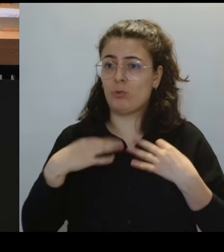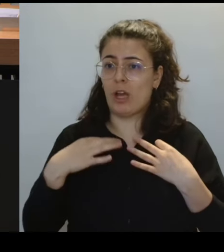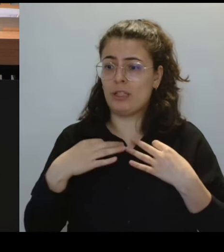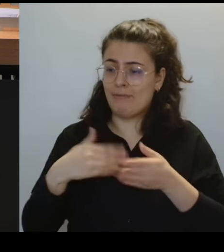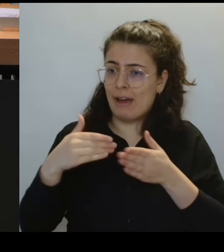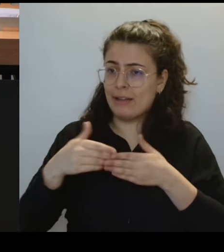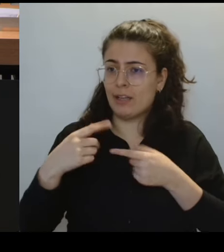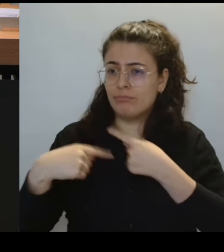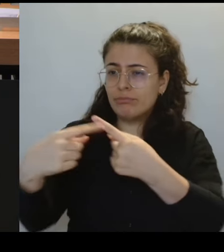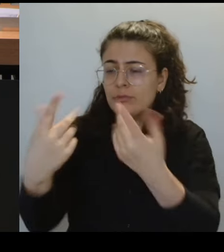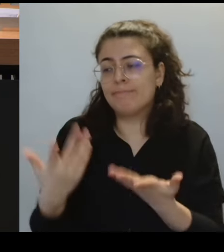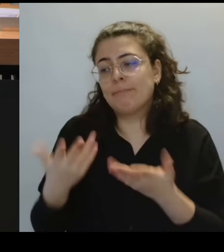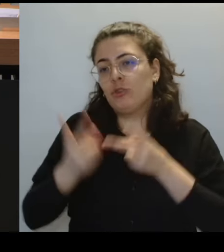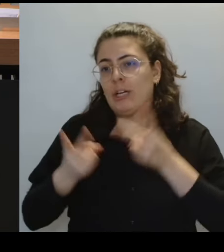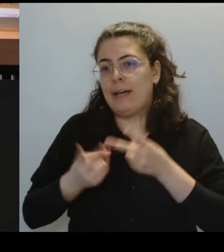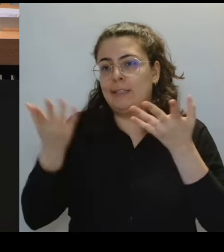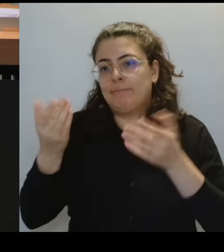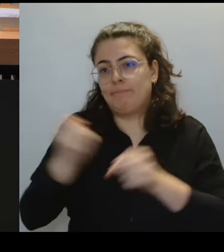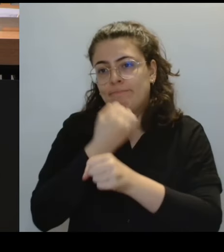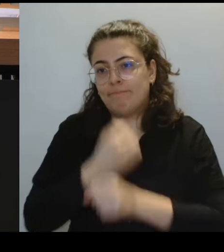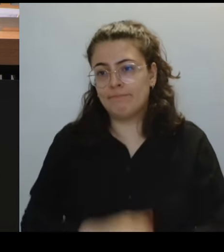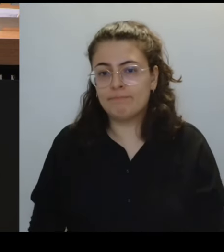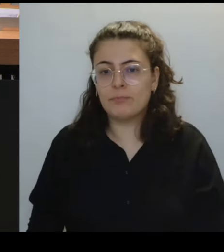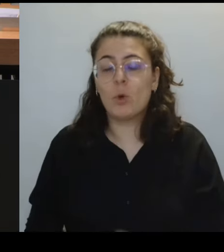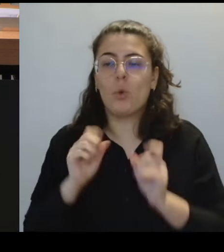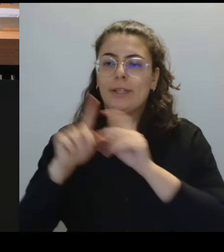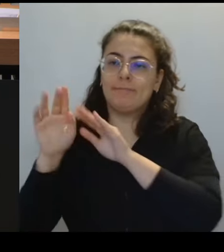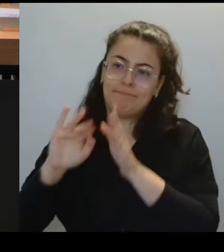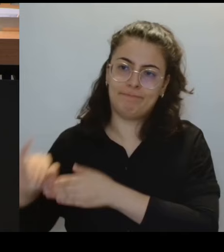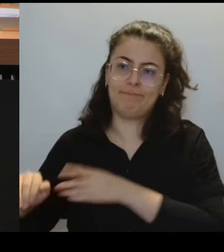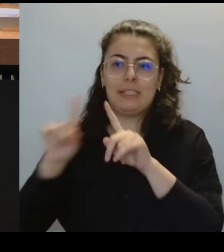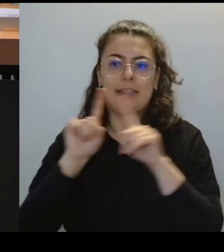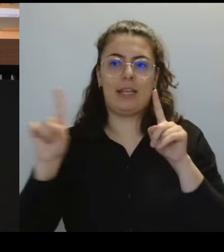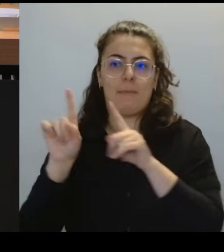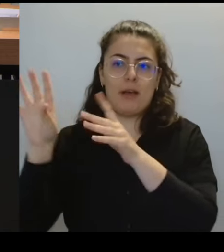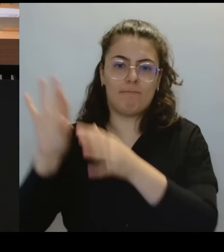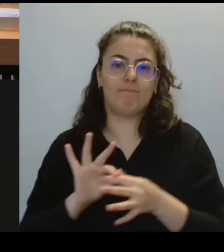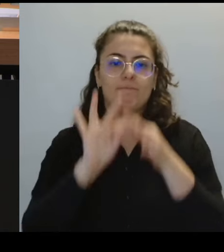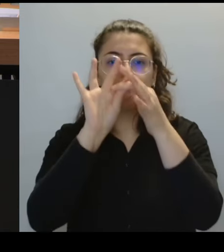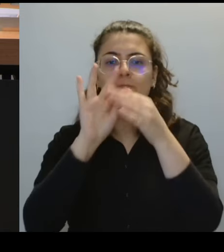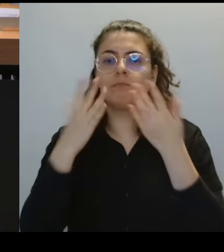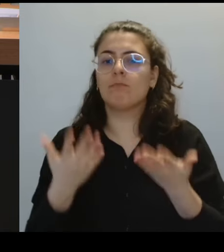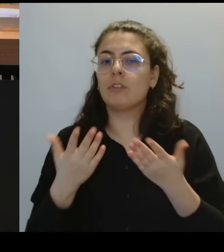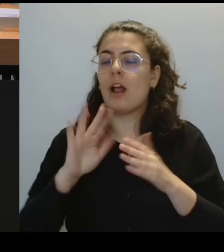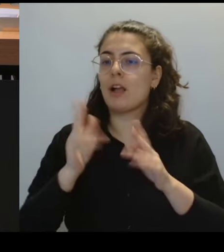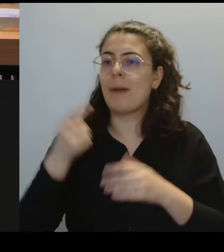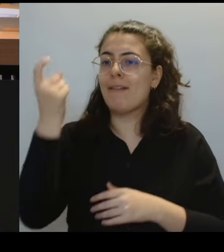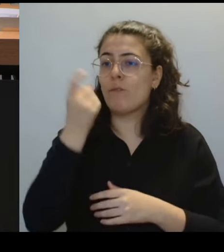aber Zum Thema: Regelmäßige Vorsorge spielt für eine langfristig gute Gesundheit eine große Rolle.